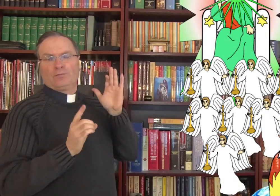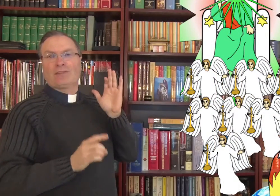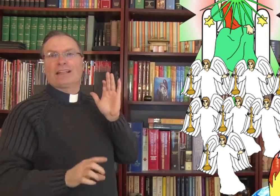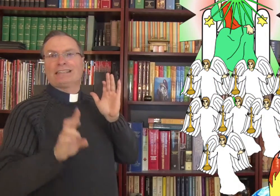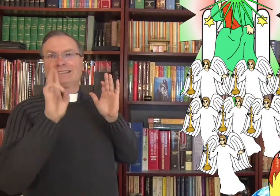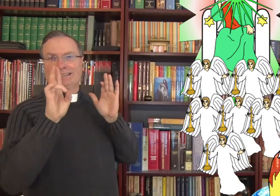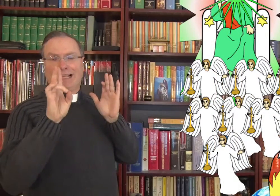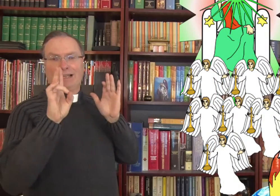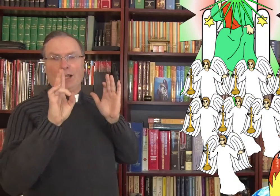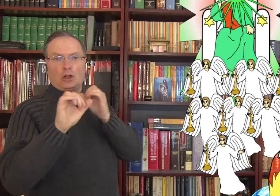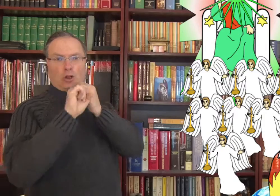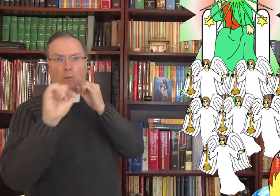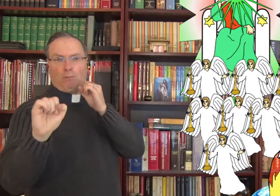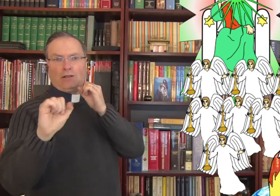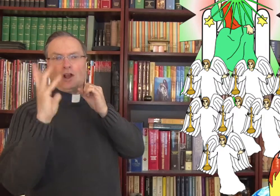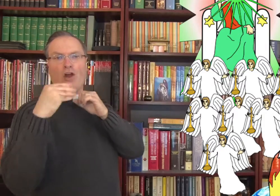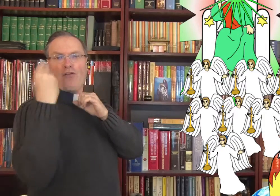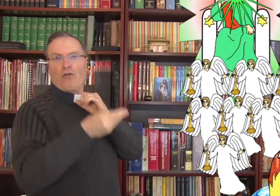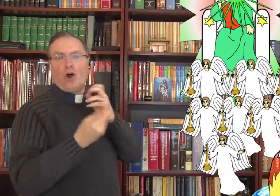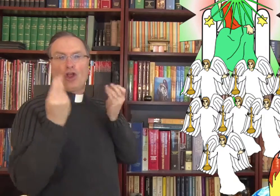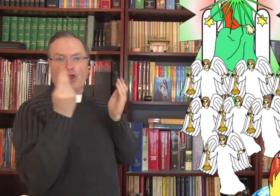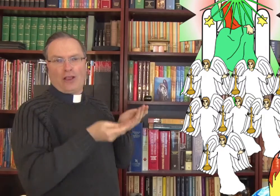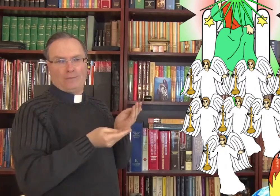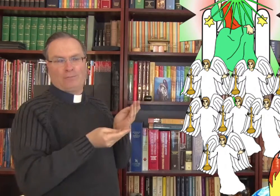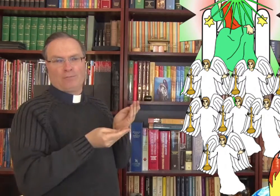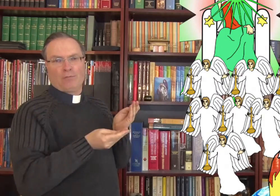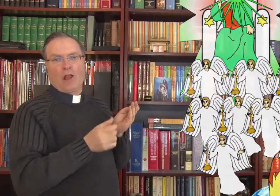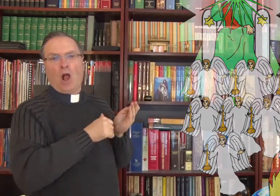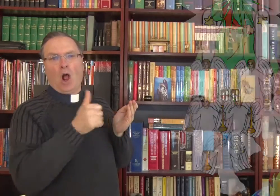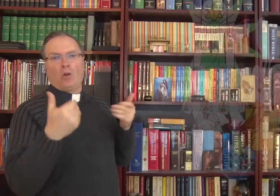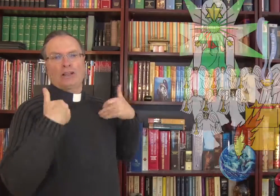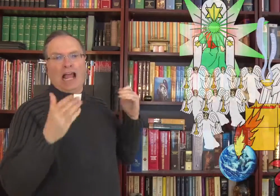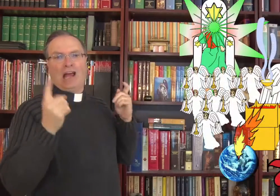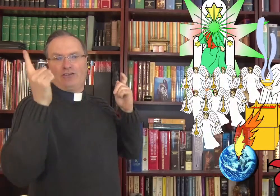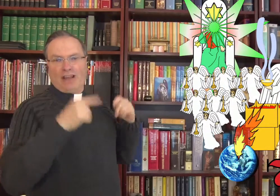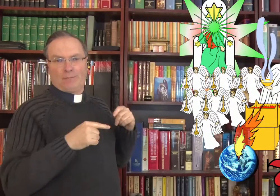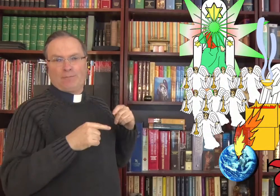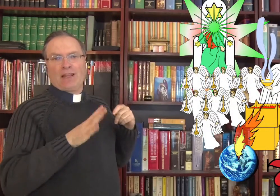sept trompettes leur furent données. Un autre ange vint.